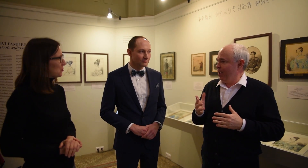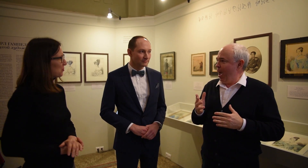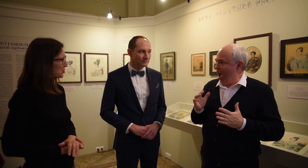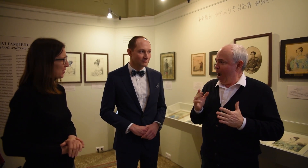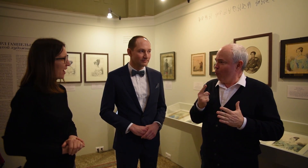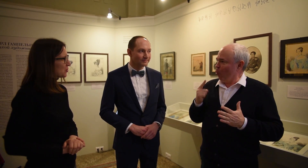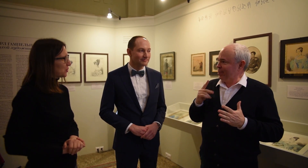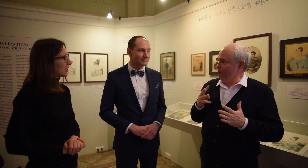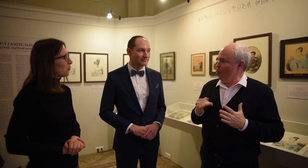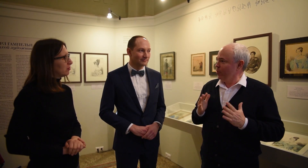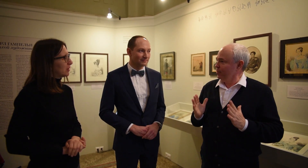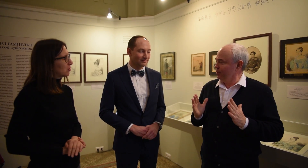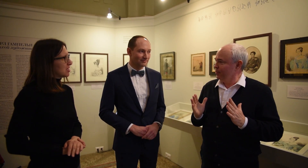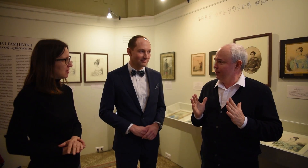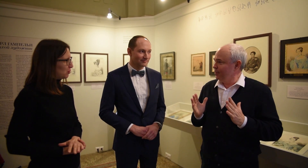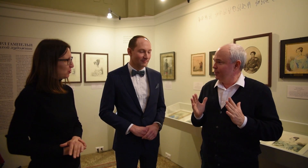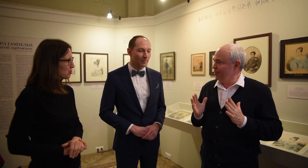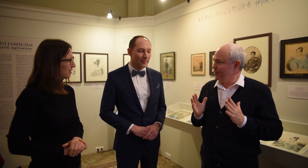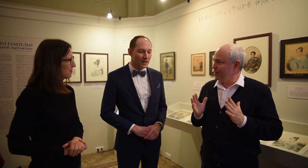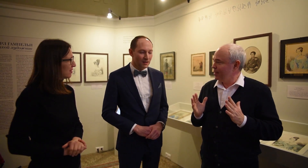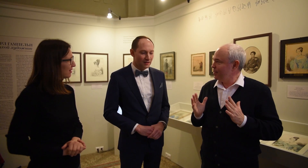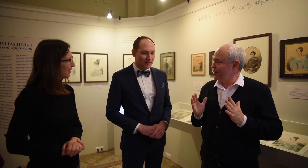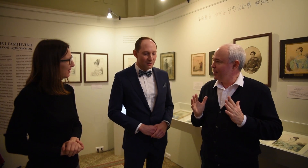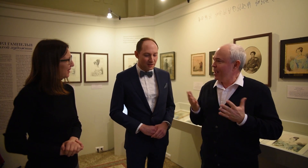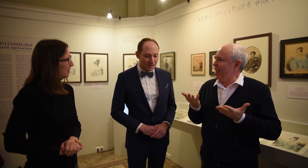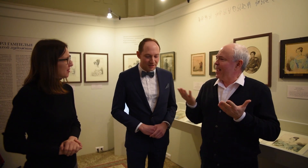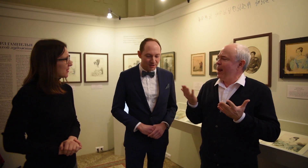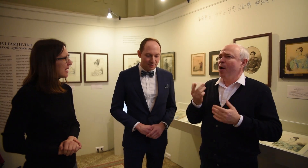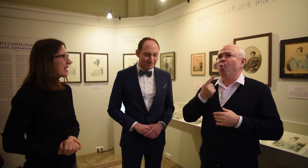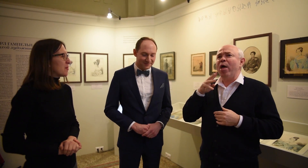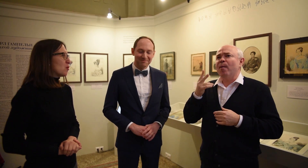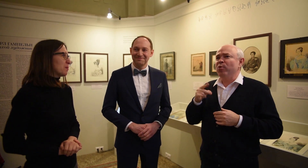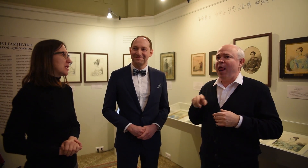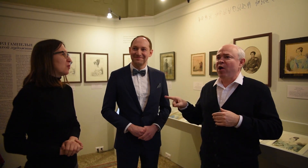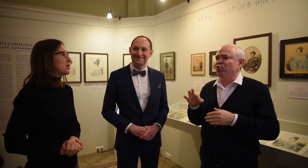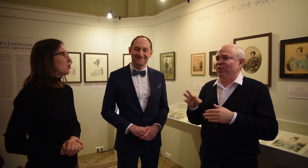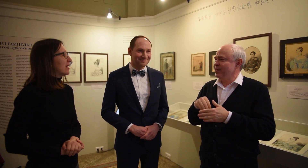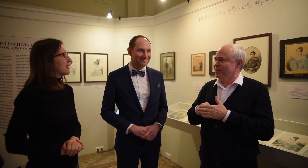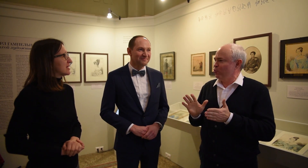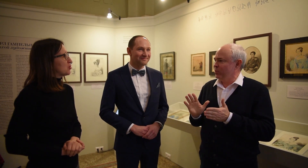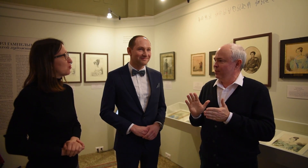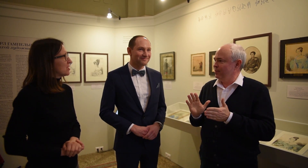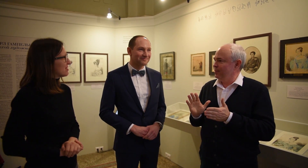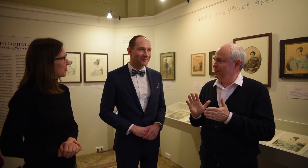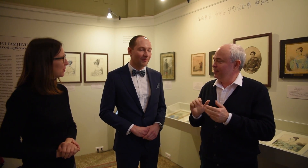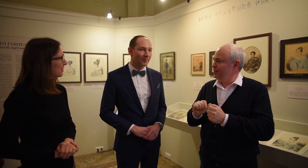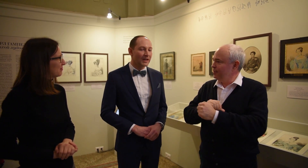а всё-таки «глухонемой художник»? Или этот нюанс для Вас ничего не значит?